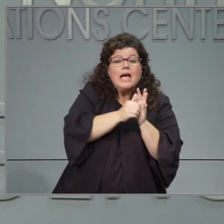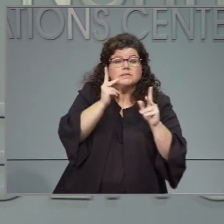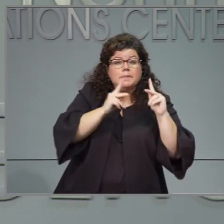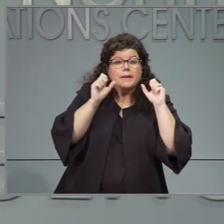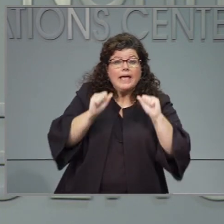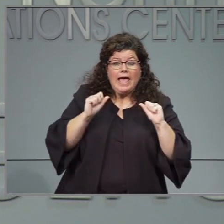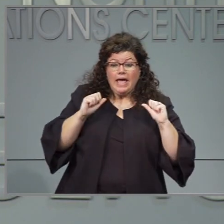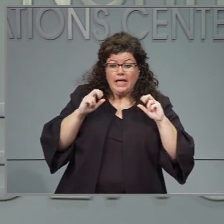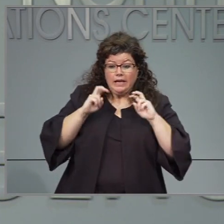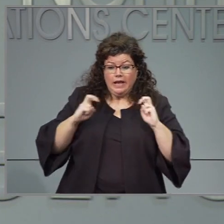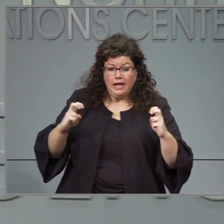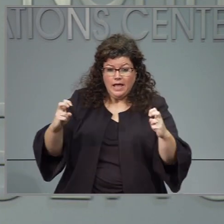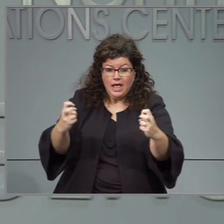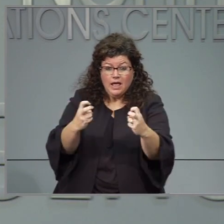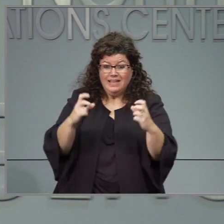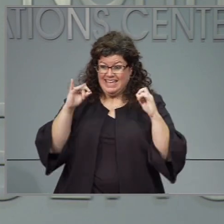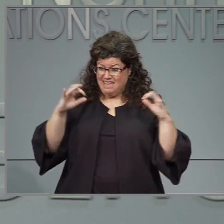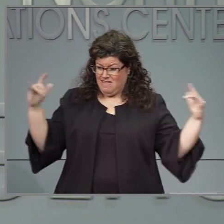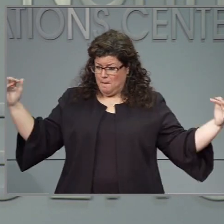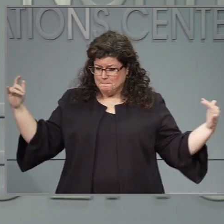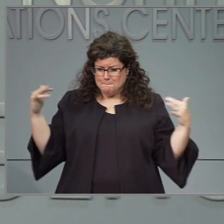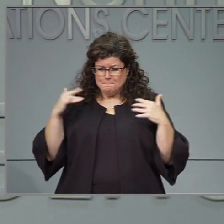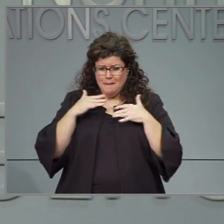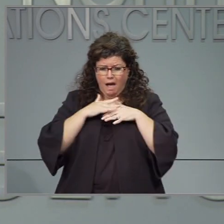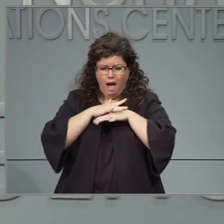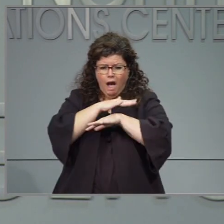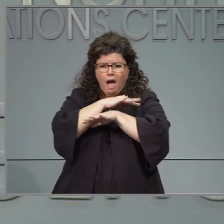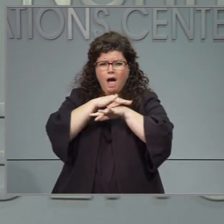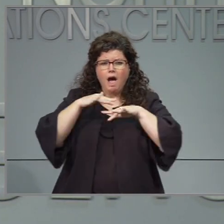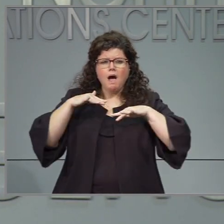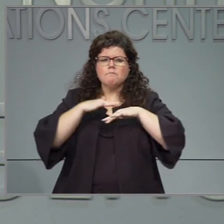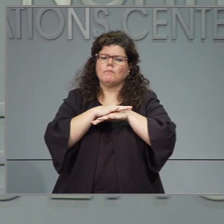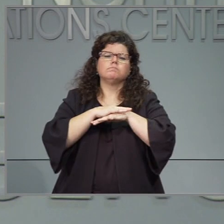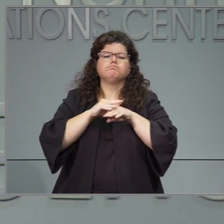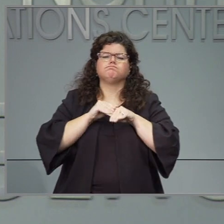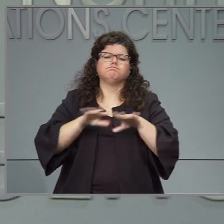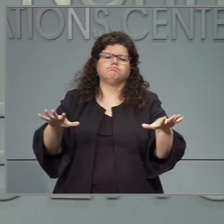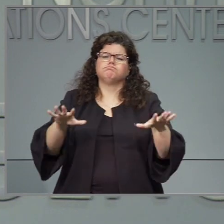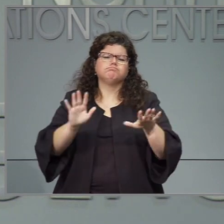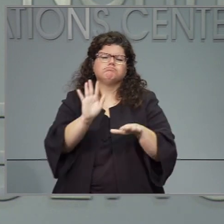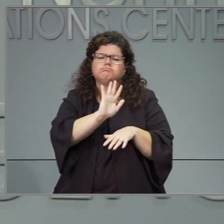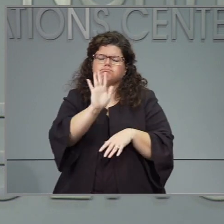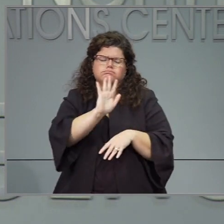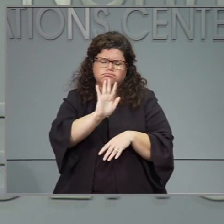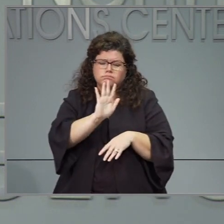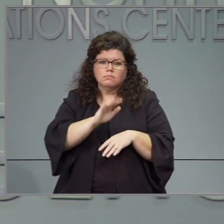en un estadio muy grande y todos están en el mismo sitio. Esto puede ser un gran problema.